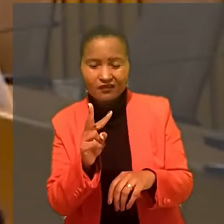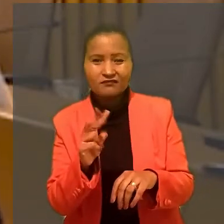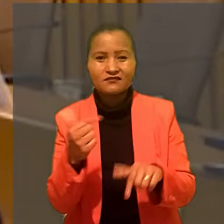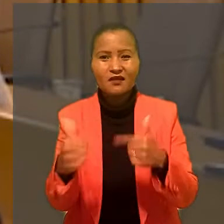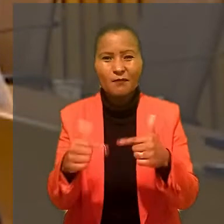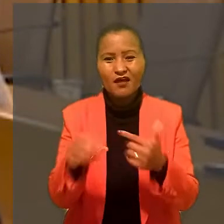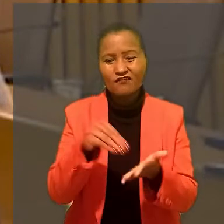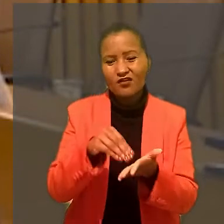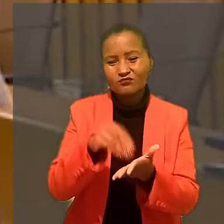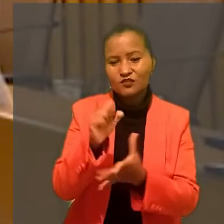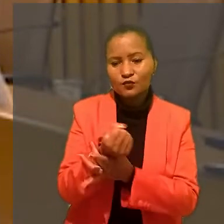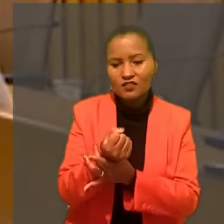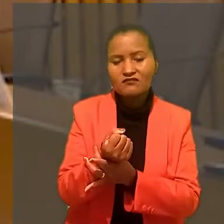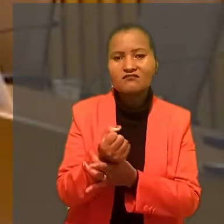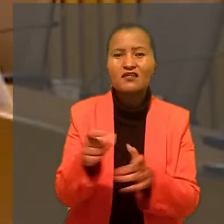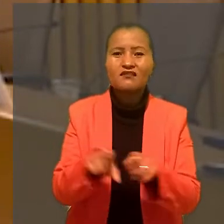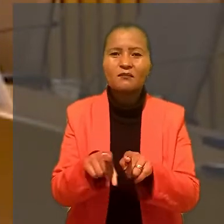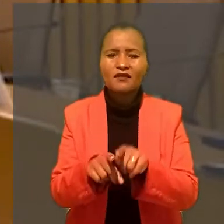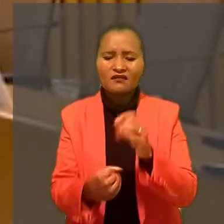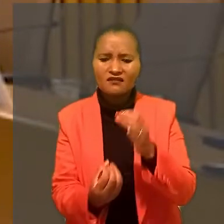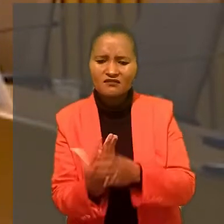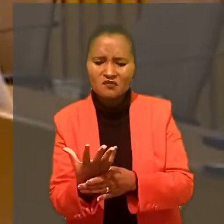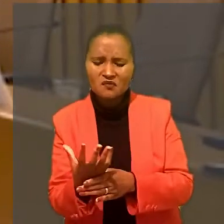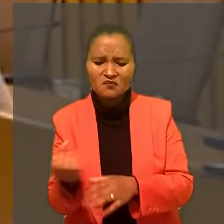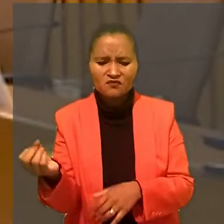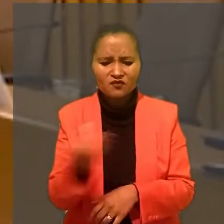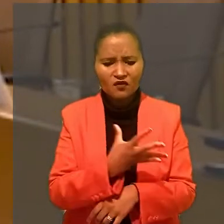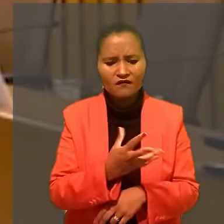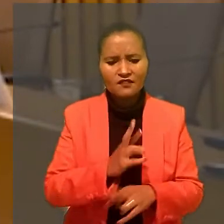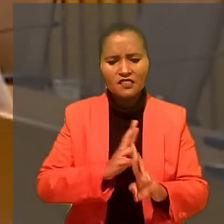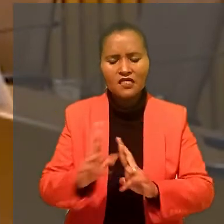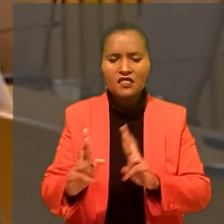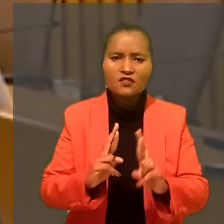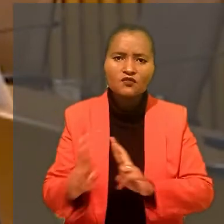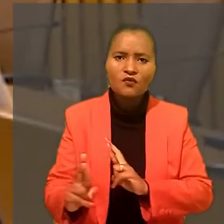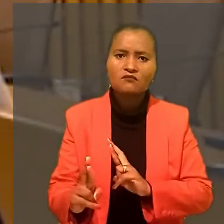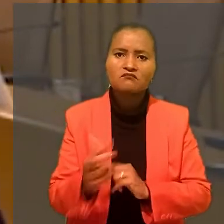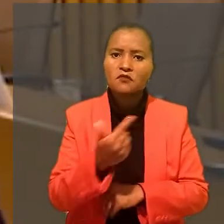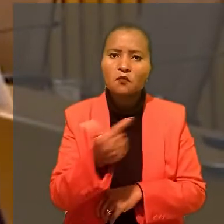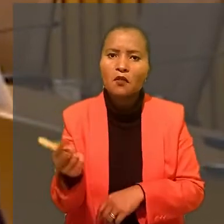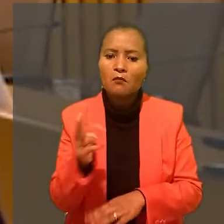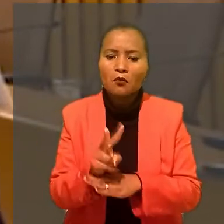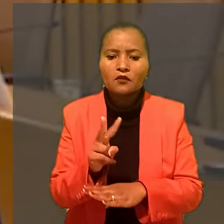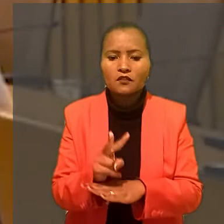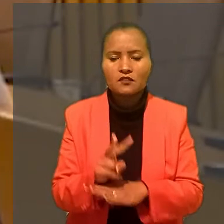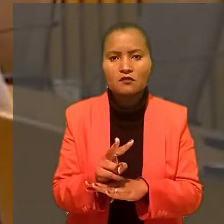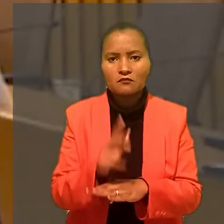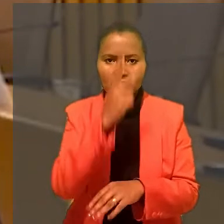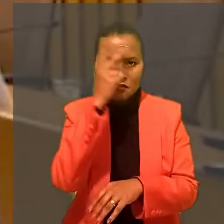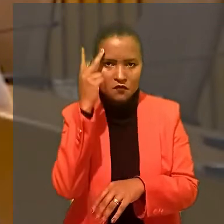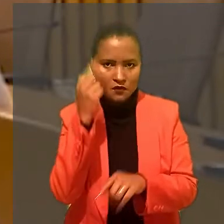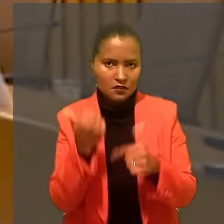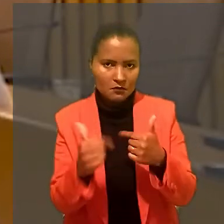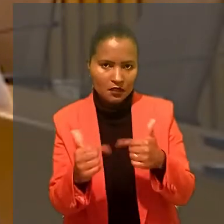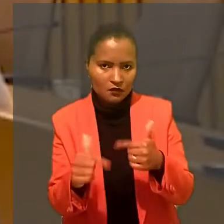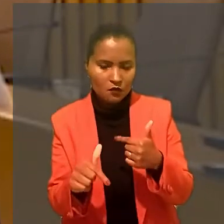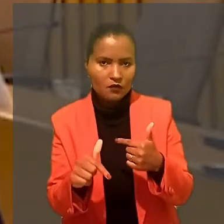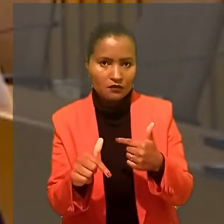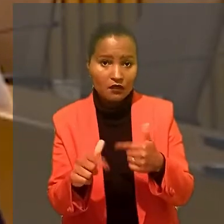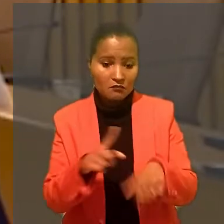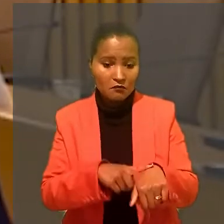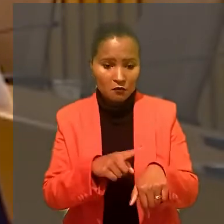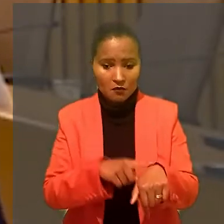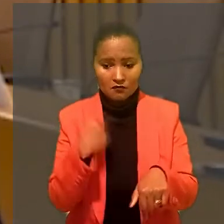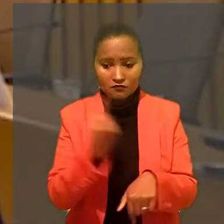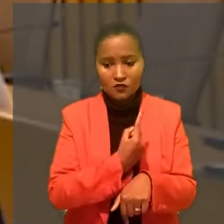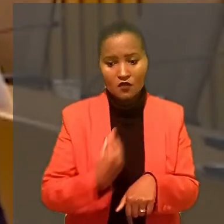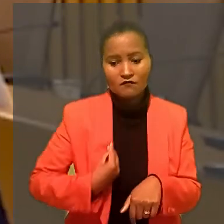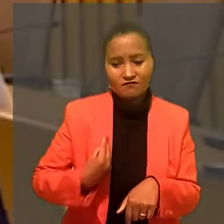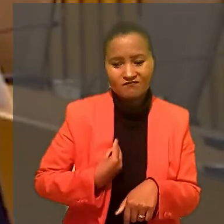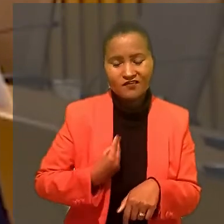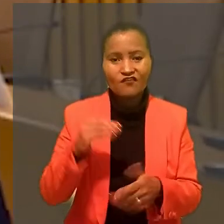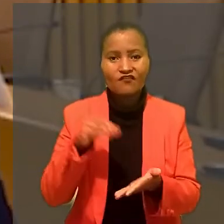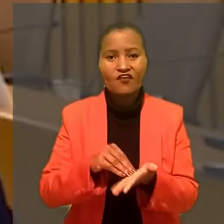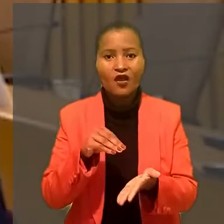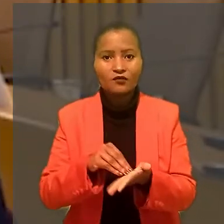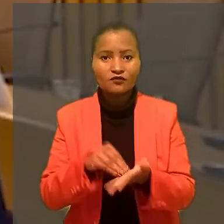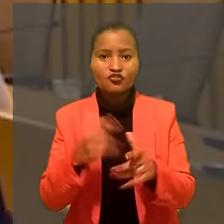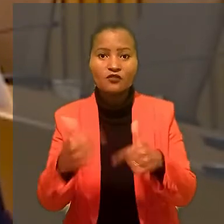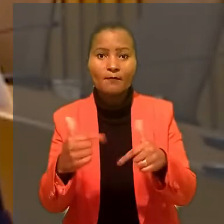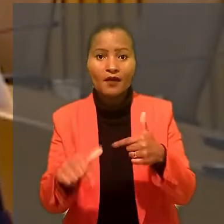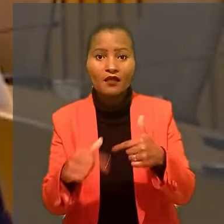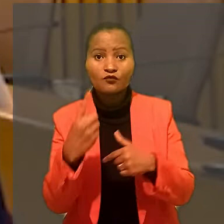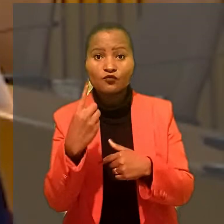e formatação de novas relações onde não há proteção para o trabalhador, no momento onde se vivencia desemprego de 12 milhões de pessoas.